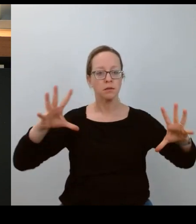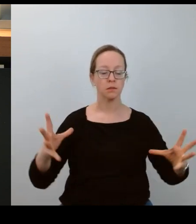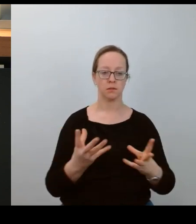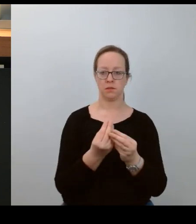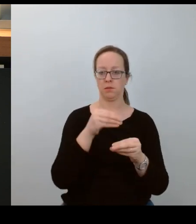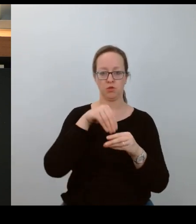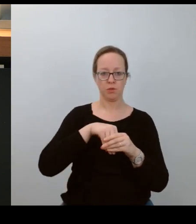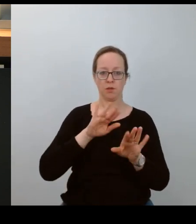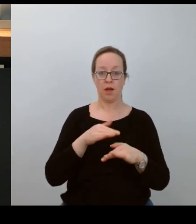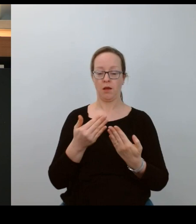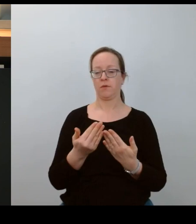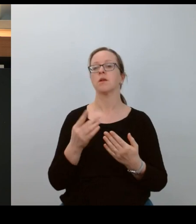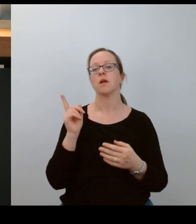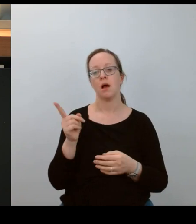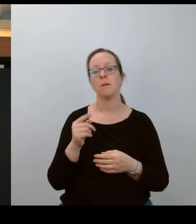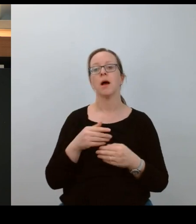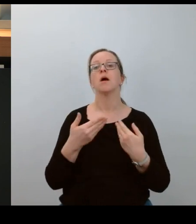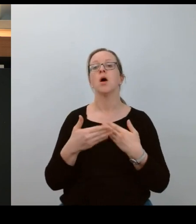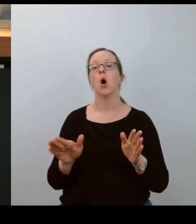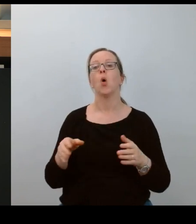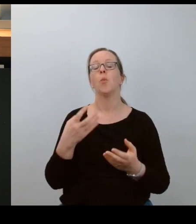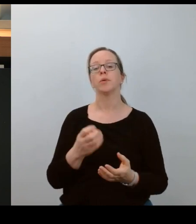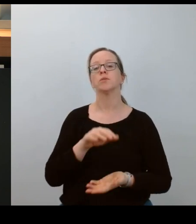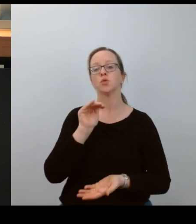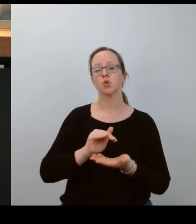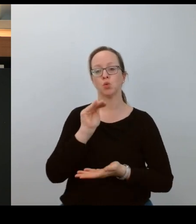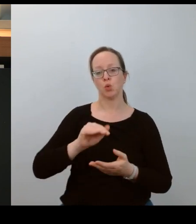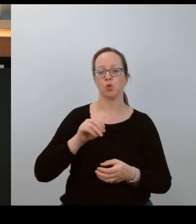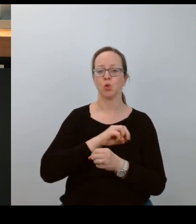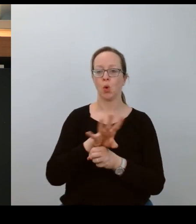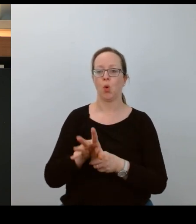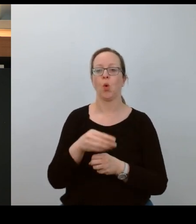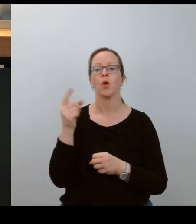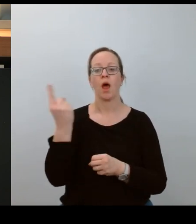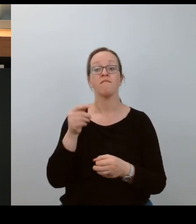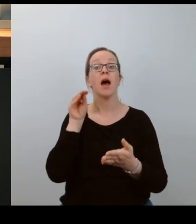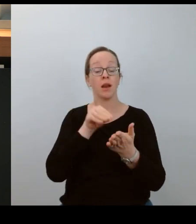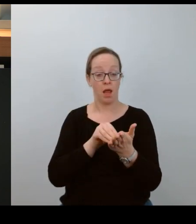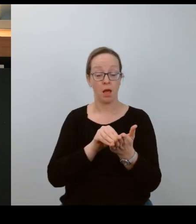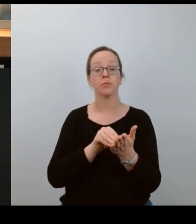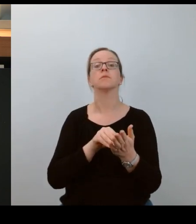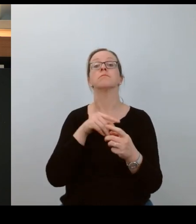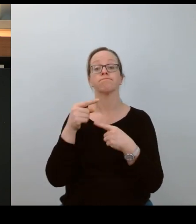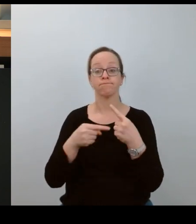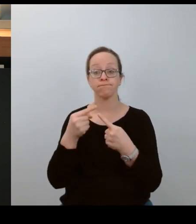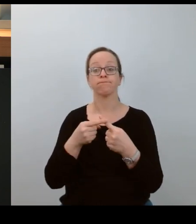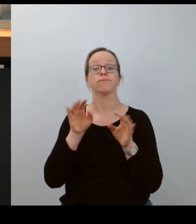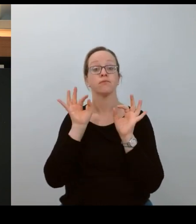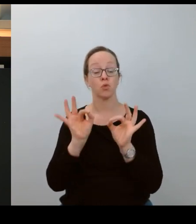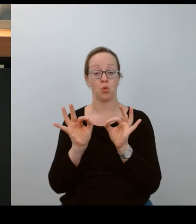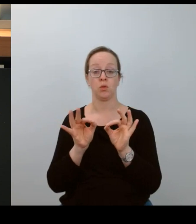eigenen Daten nur dorthin, wo sie hingehört, nämlich in die Hände unserer Bürgerinnen und Bürger. Ich möchte die Gelegenheit